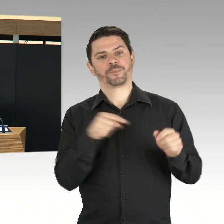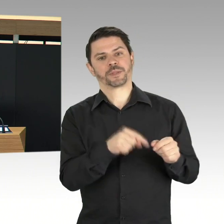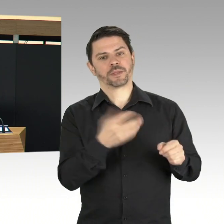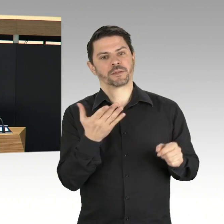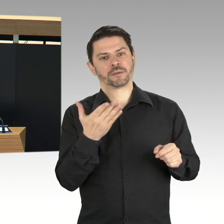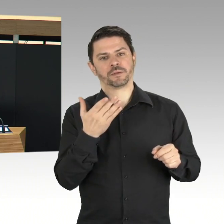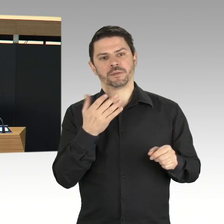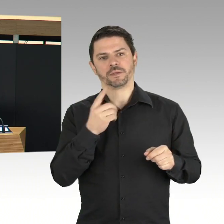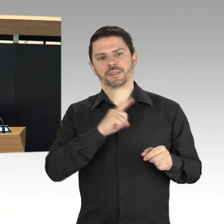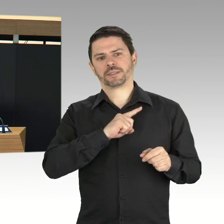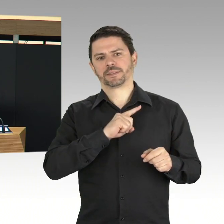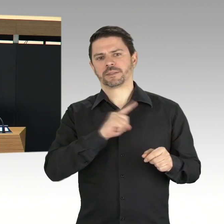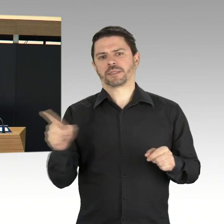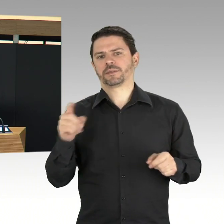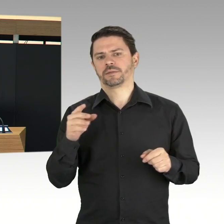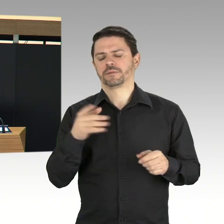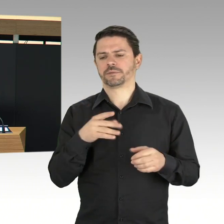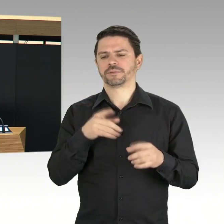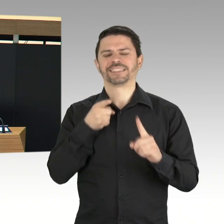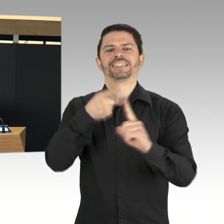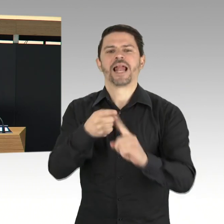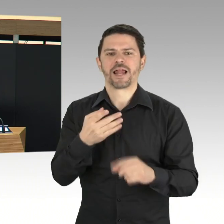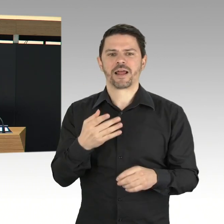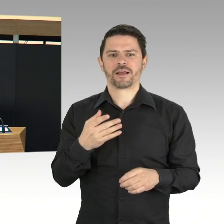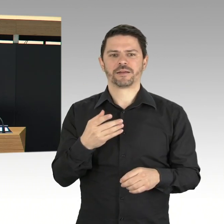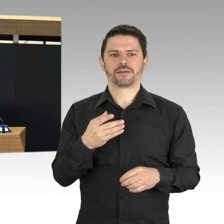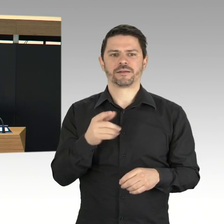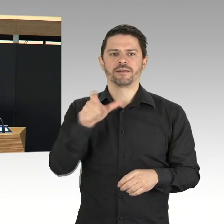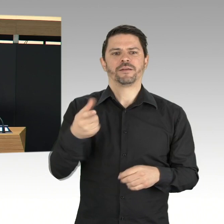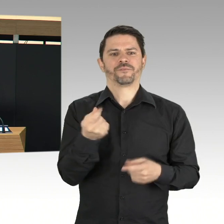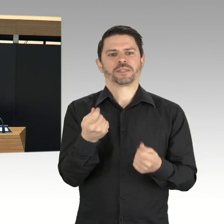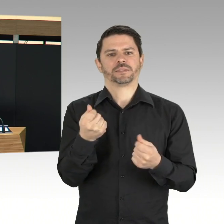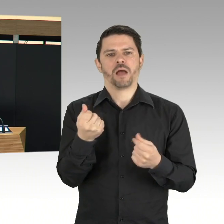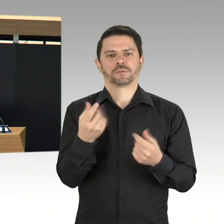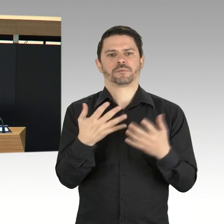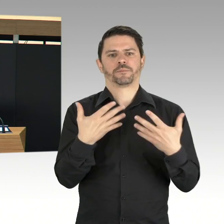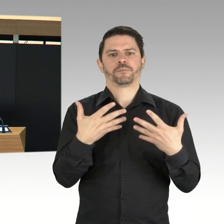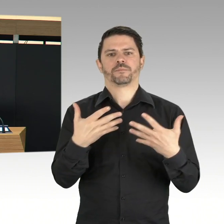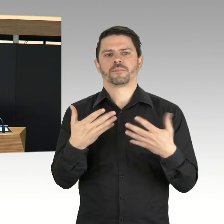zur Vermeidung wirtschaftlicher und sozialer Härten. Die Härtefallregelung soll Eigentümer